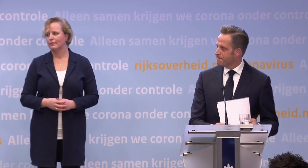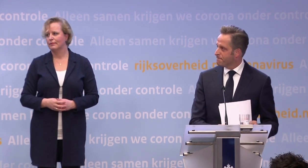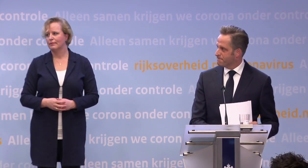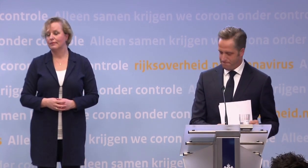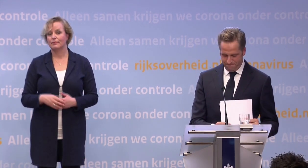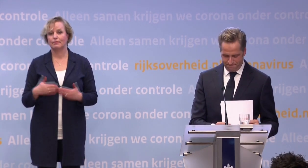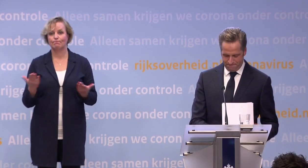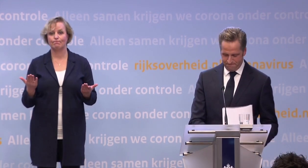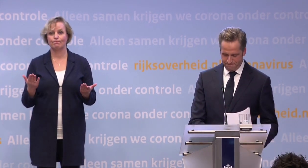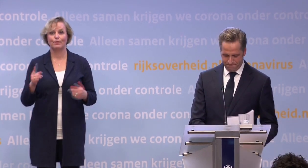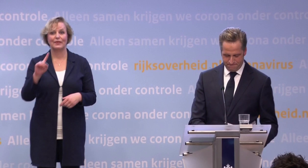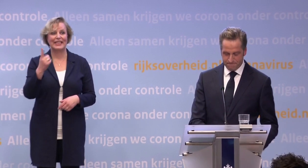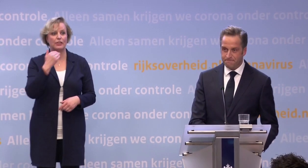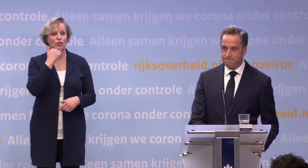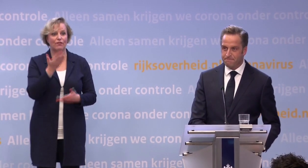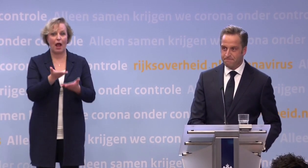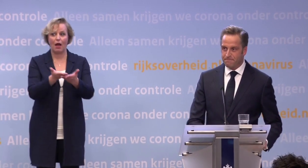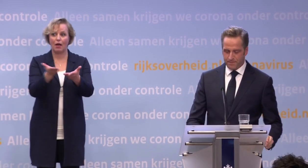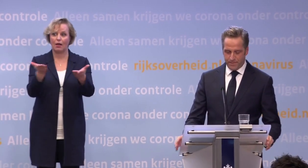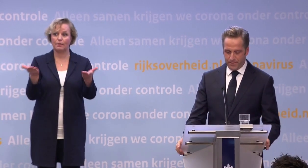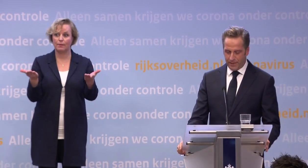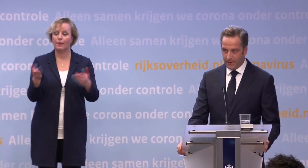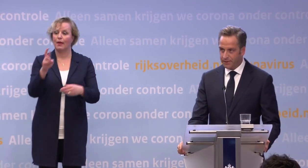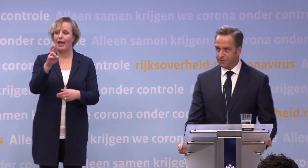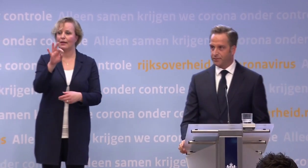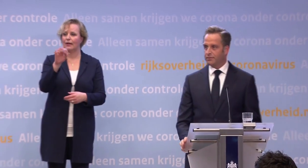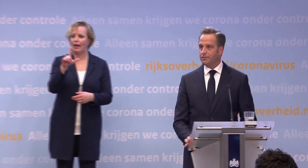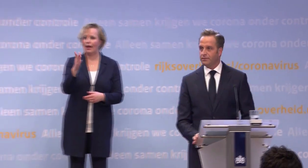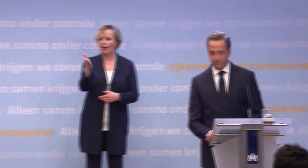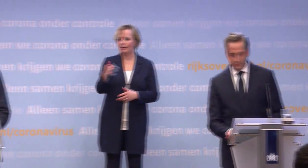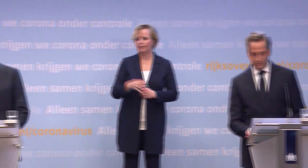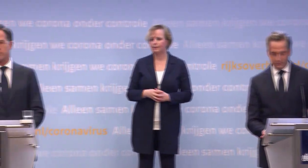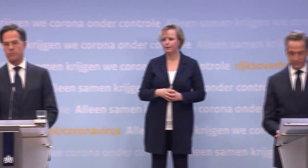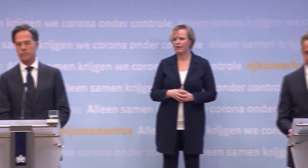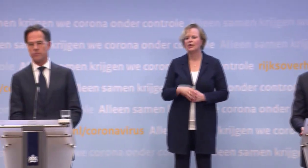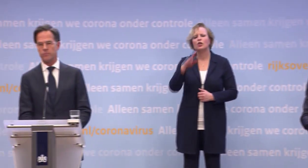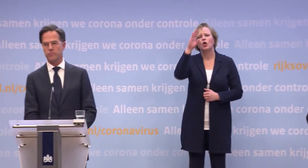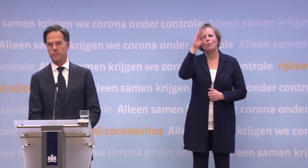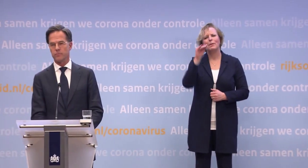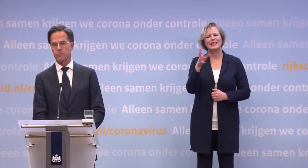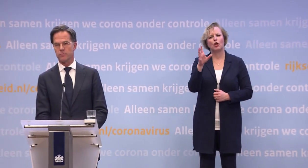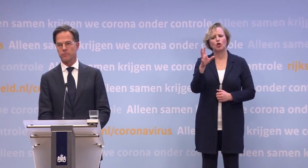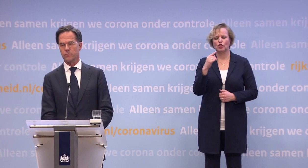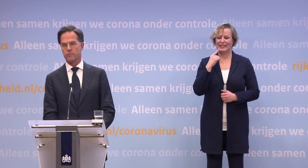Wie mag ik als eerste het woord geven? RTL. Meneer Rutte, ik hoor u over proefprojecten in januari...